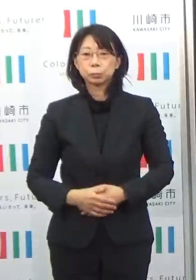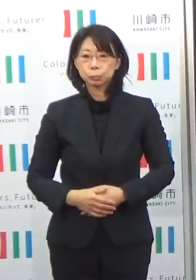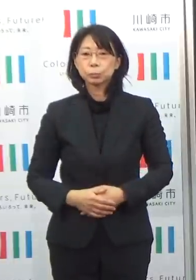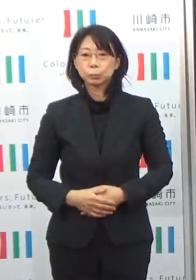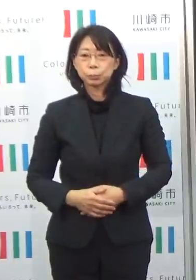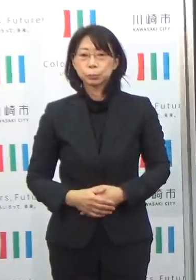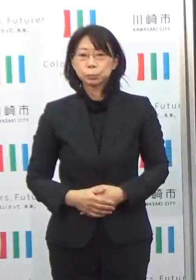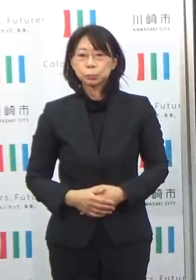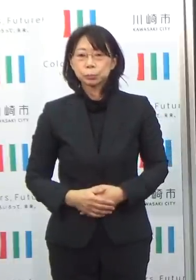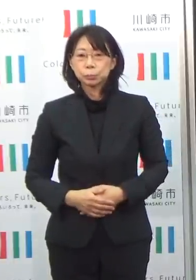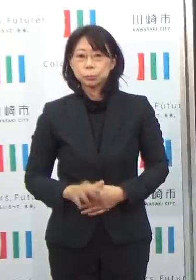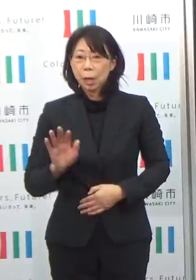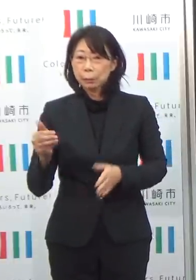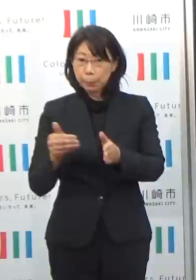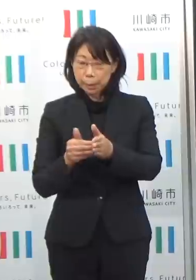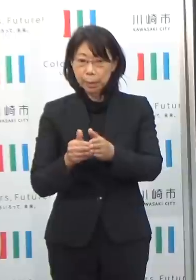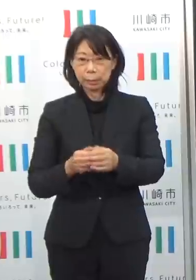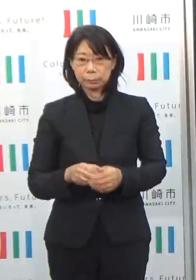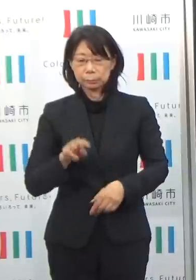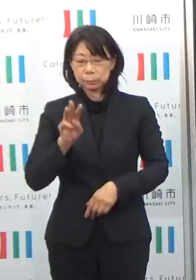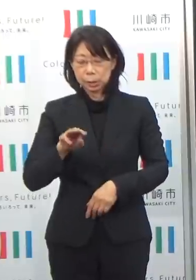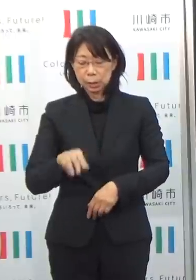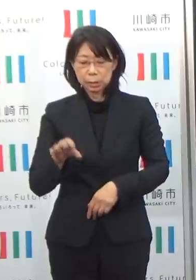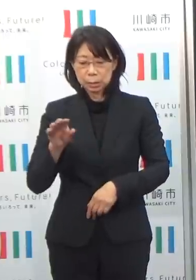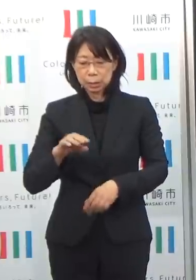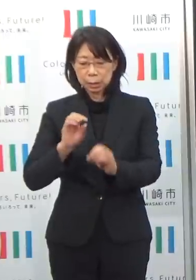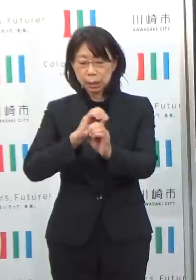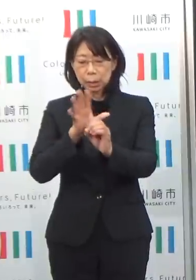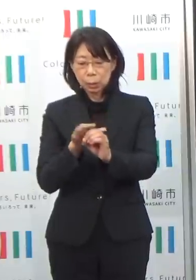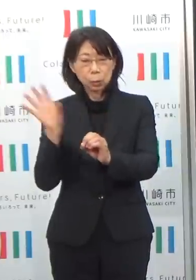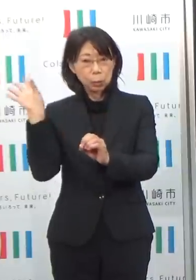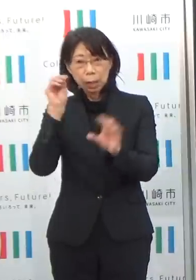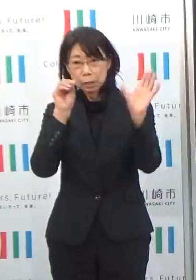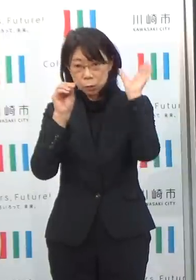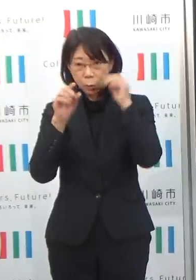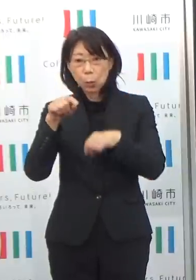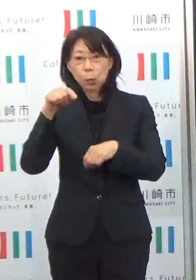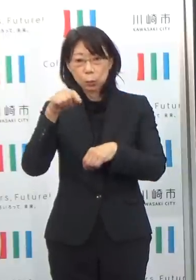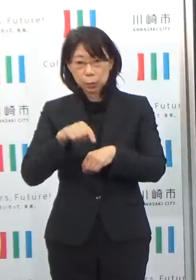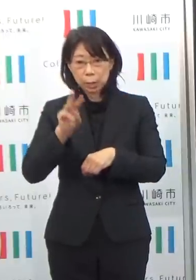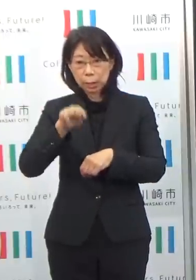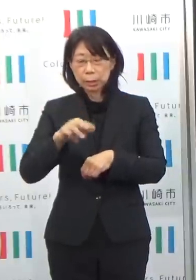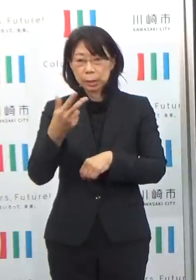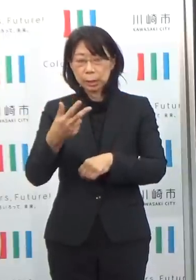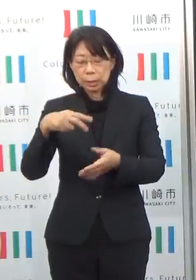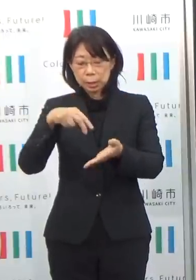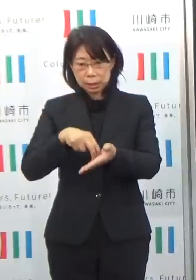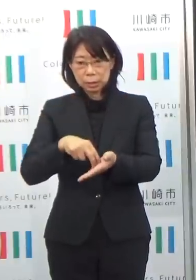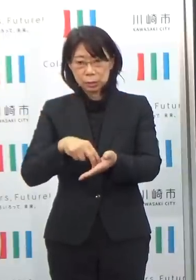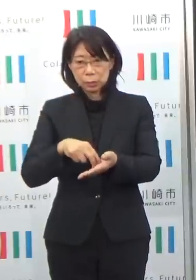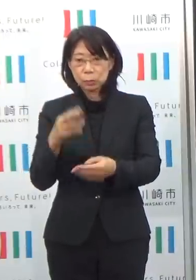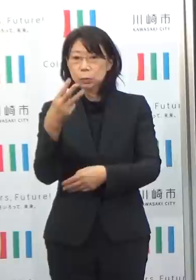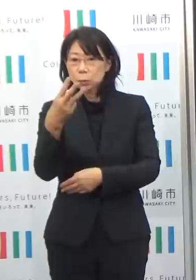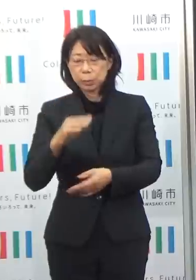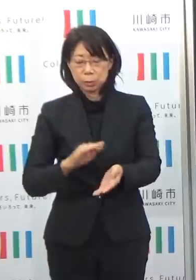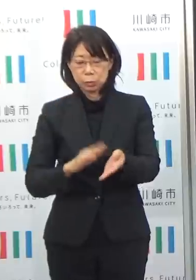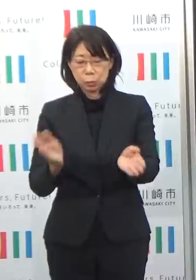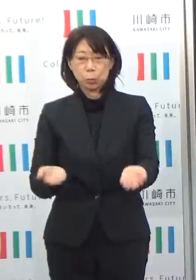そこで、これまでこのかわさきコロナ 情報で、川崎市立3病院のことについて